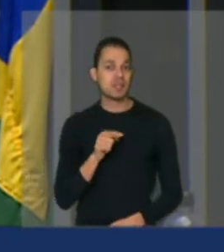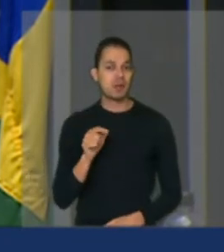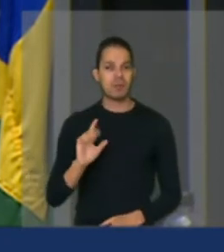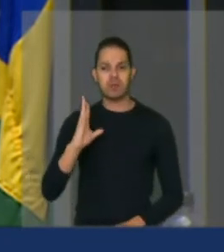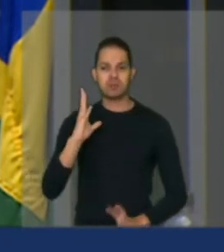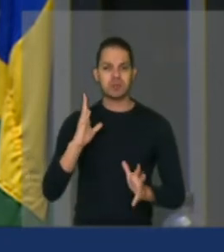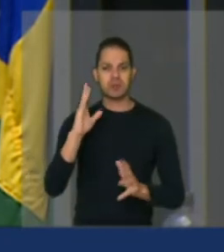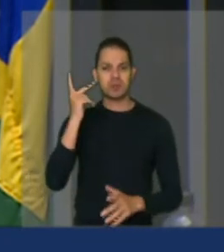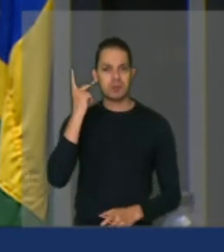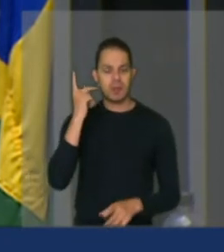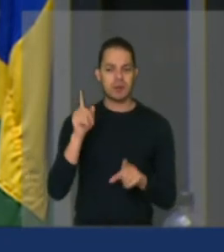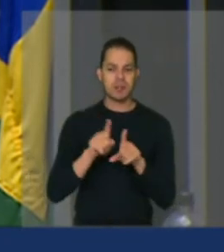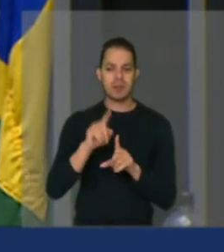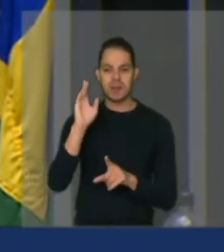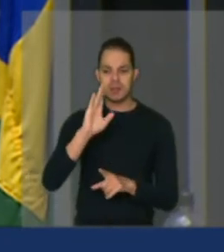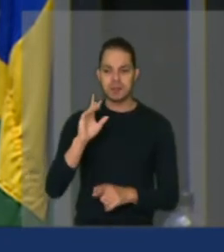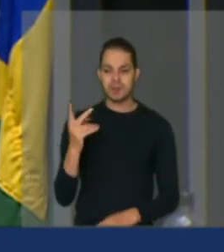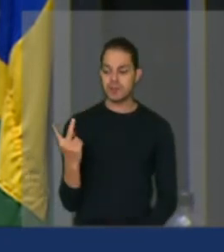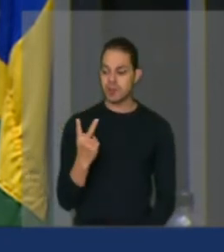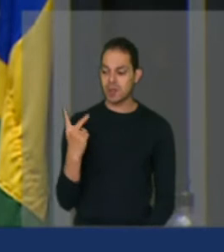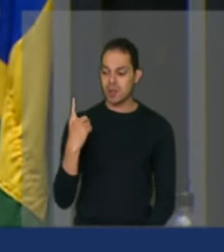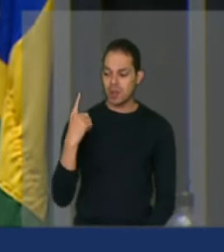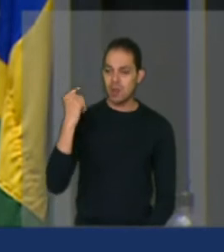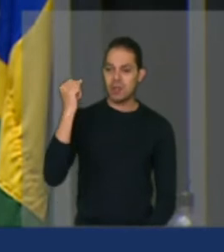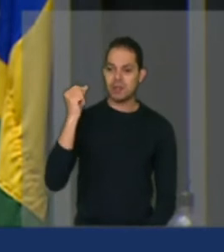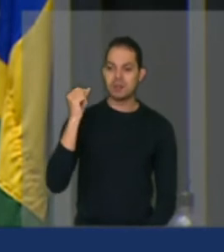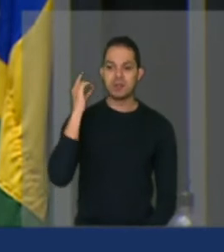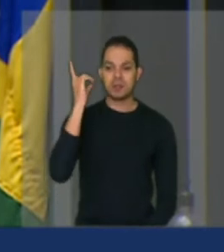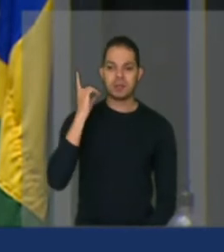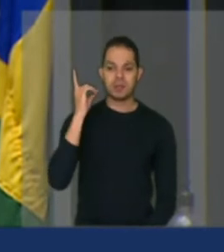E ELE DEPUTADO ESTADUAL. FIZEMOS DOIS MANDATOS JUNTOS,